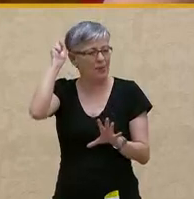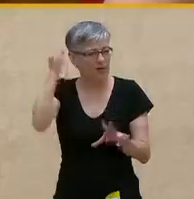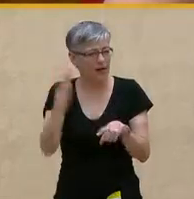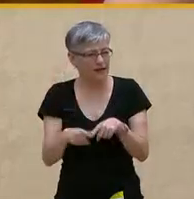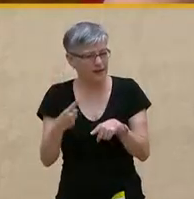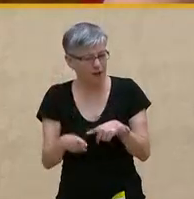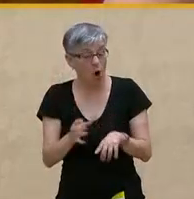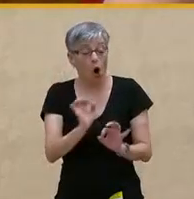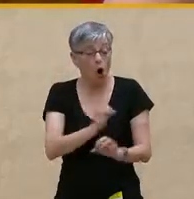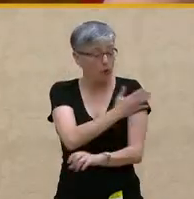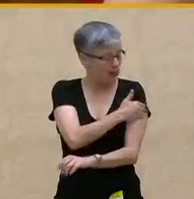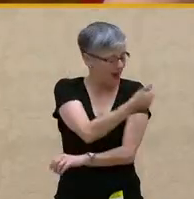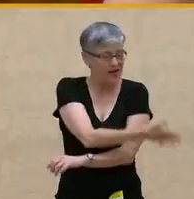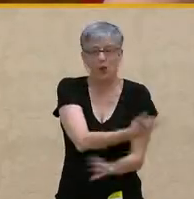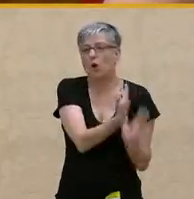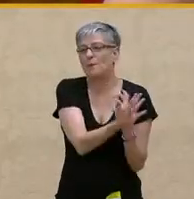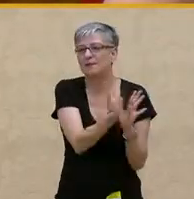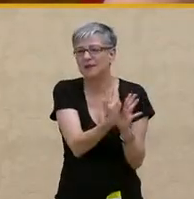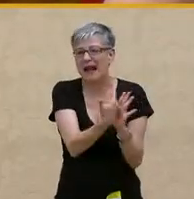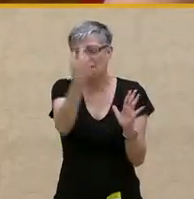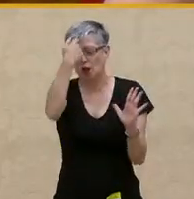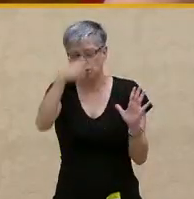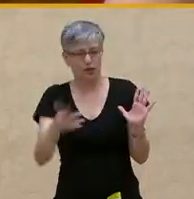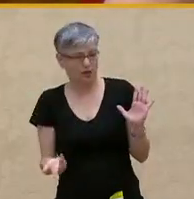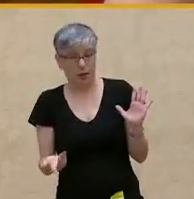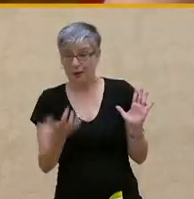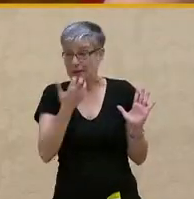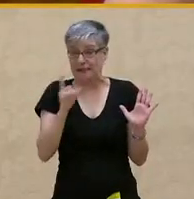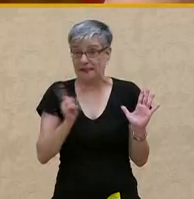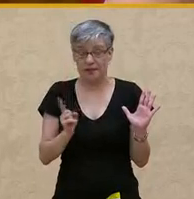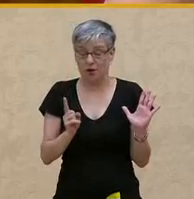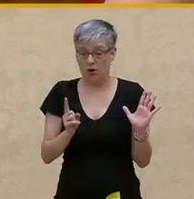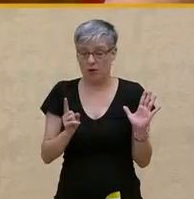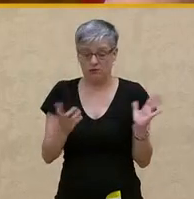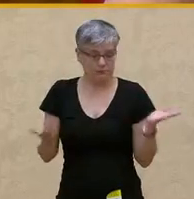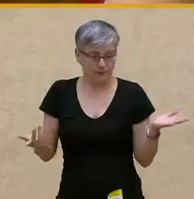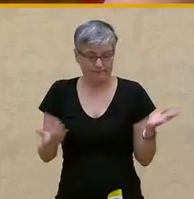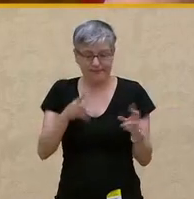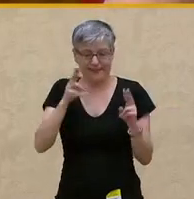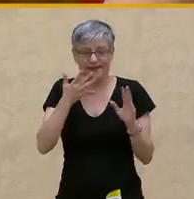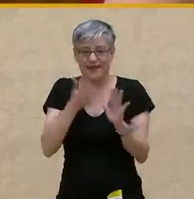que tiene al lado le va describiendo. Por lo tanto es una discapacidad bastante,